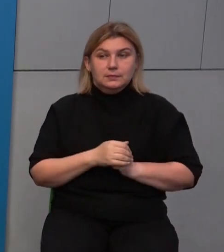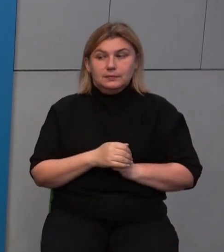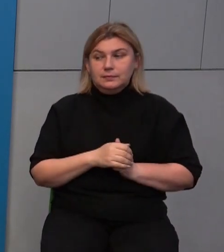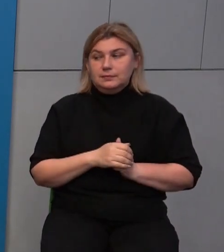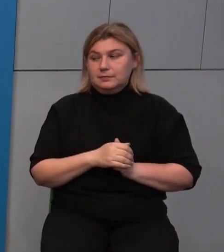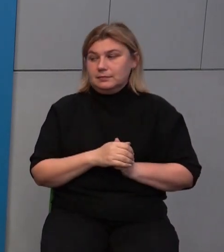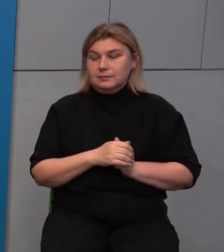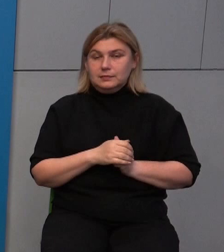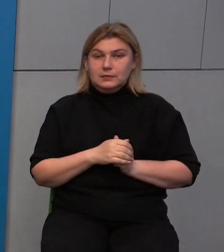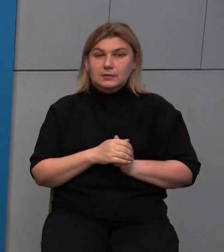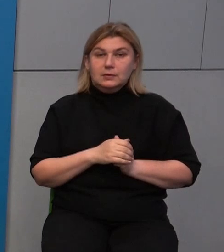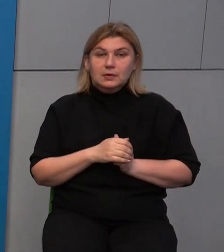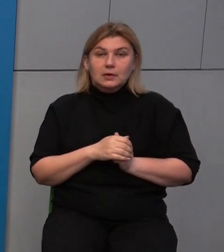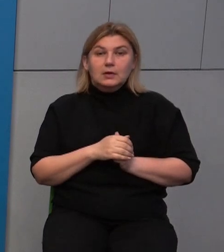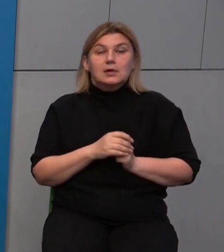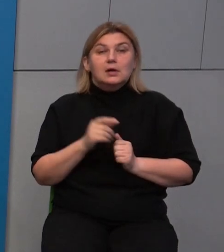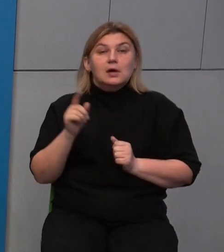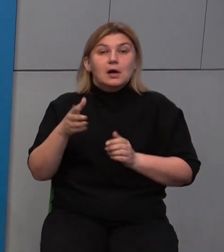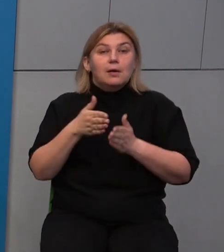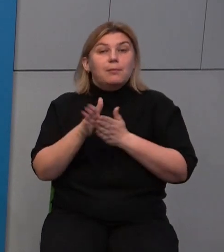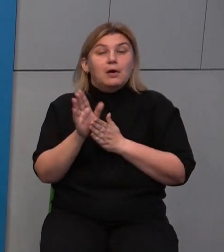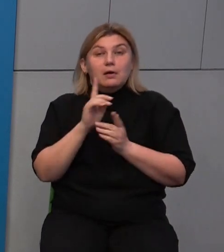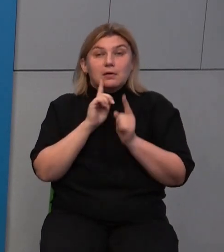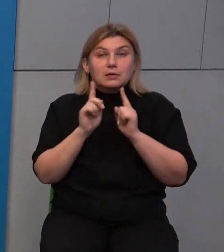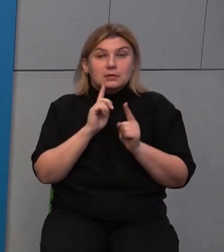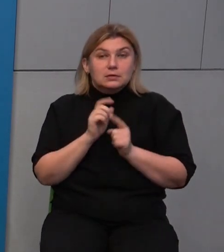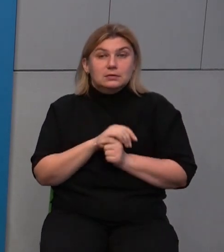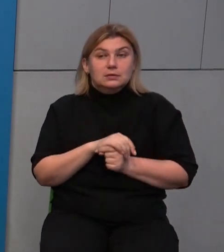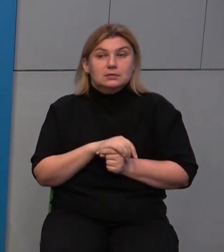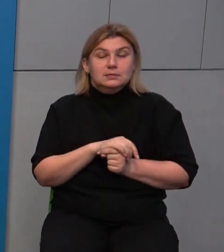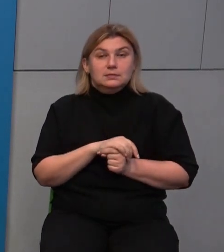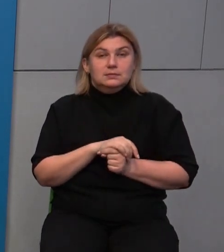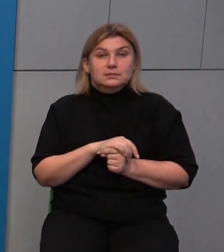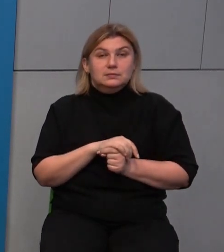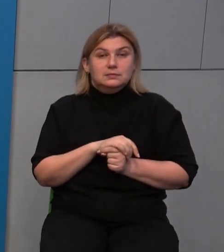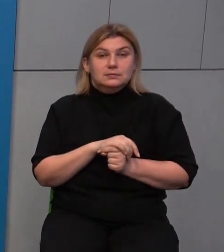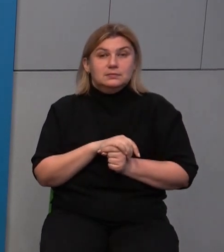Wróćmy na chwilę do początku naszej rozmowy, czyli może nie do słodyczy,